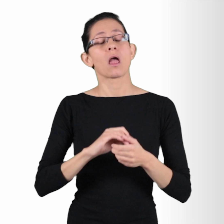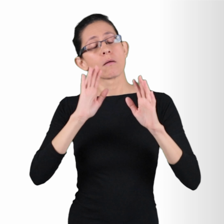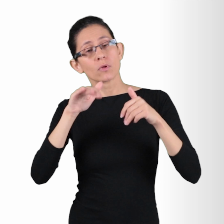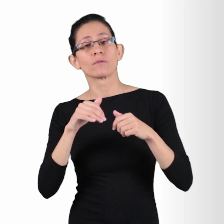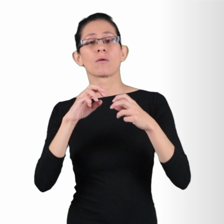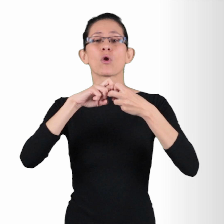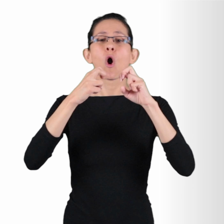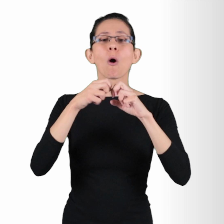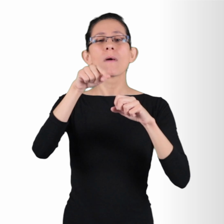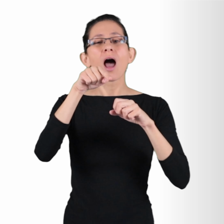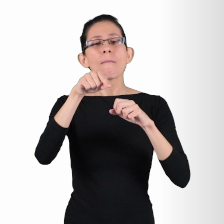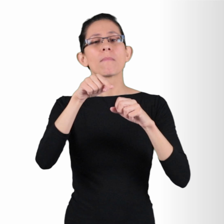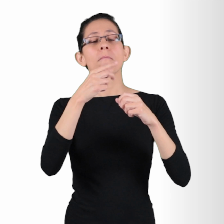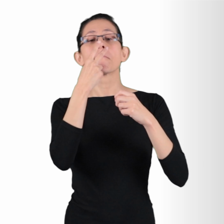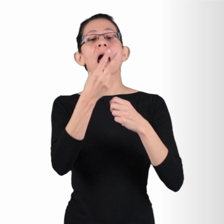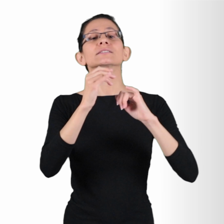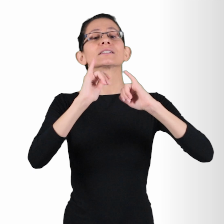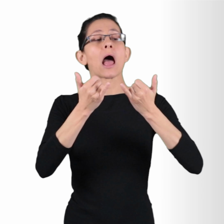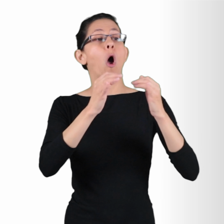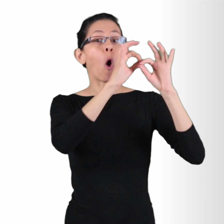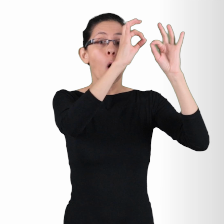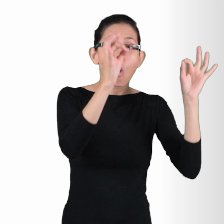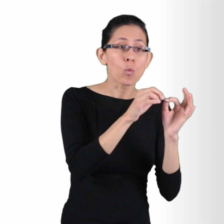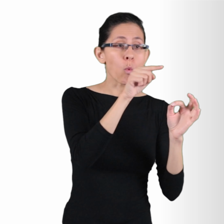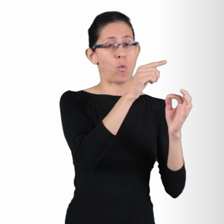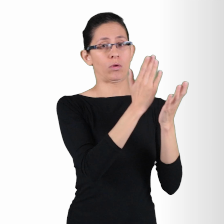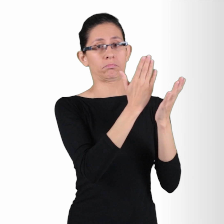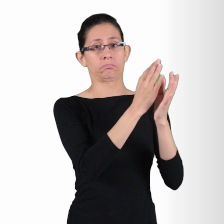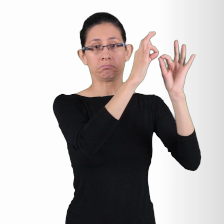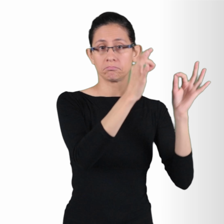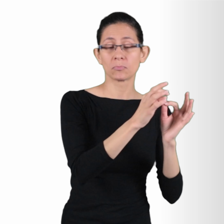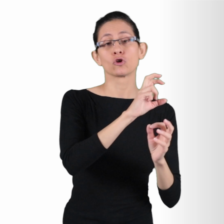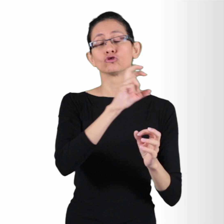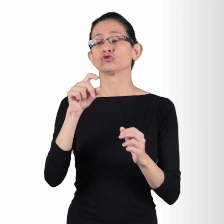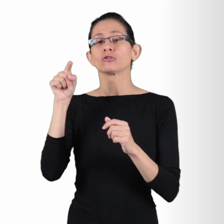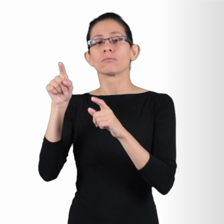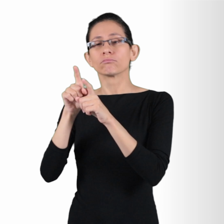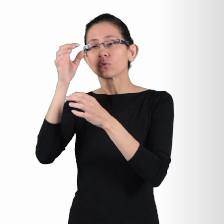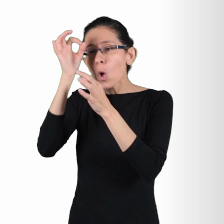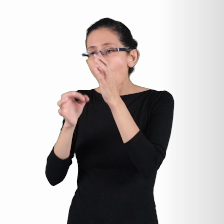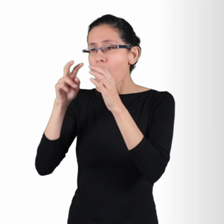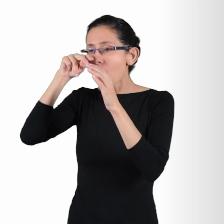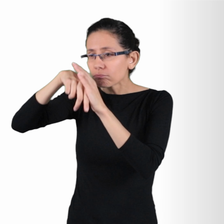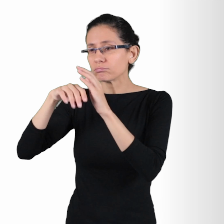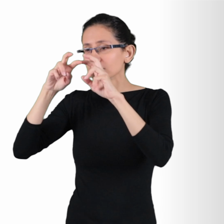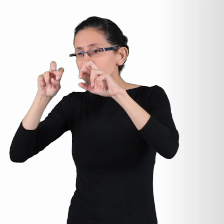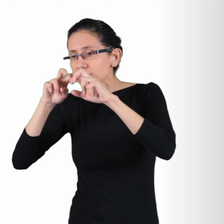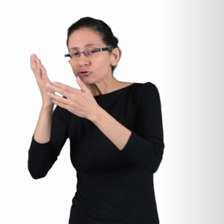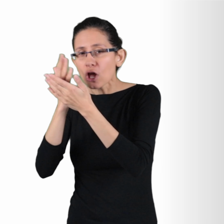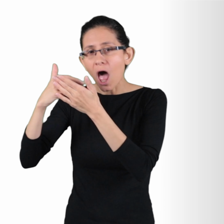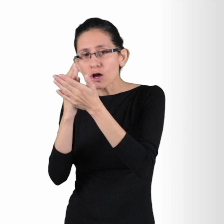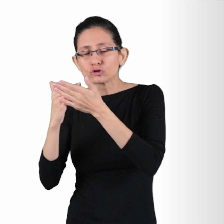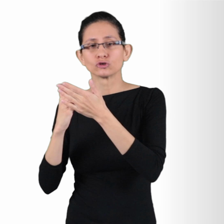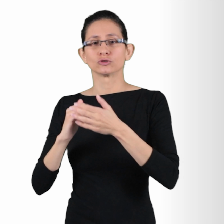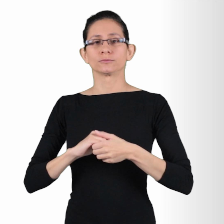Albo patrzeć na problem do rozwiązania ogólnie jako całość czy osobno, np. dzielić na części.